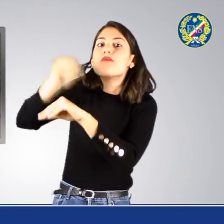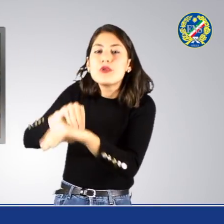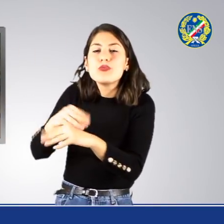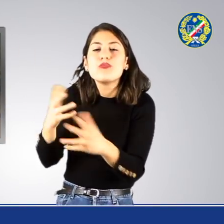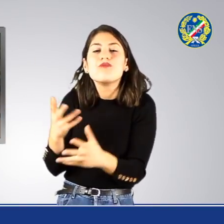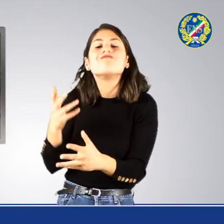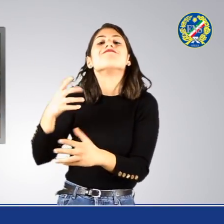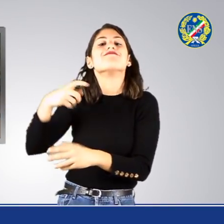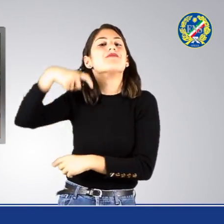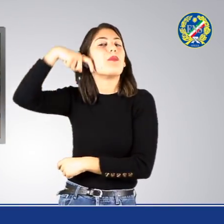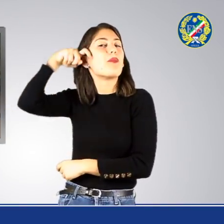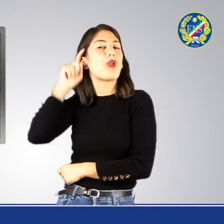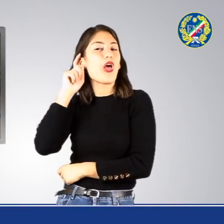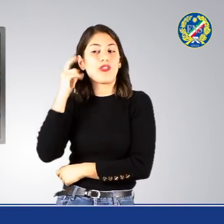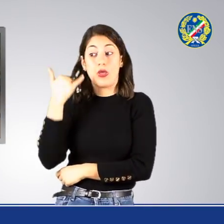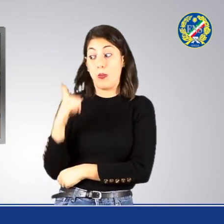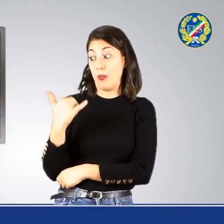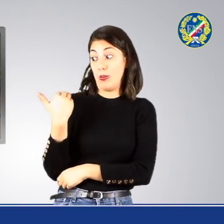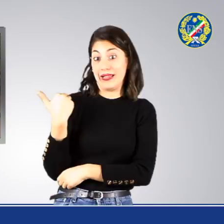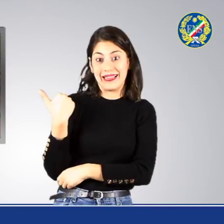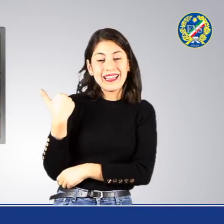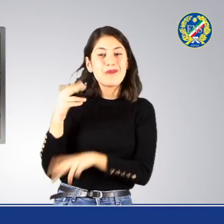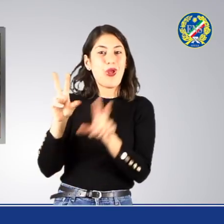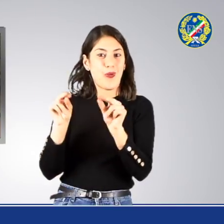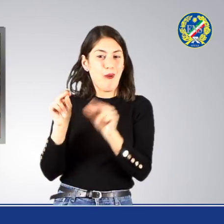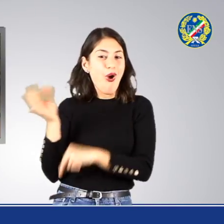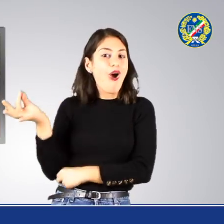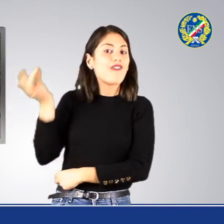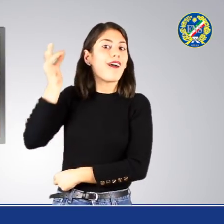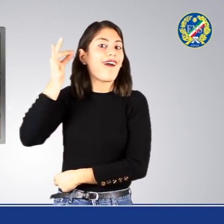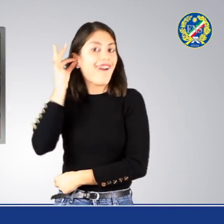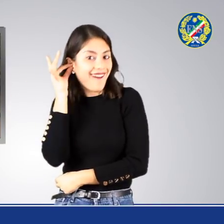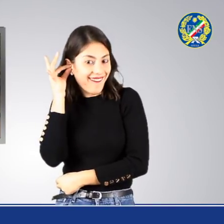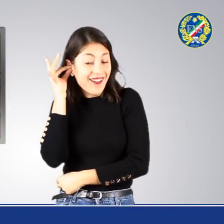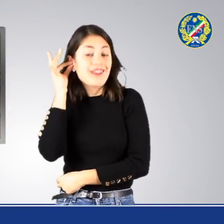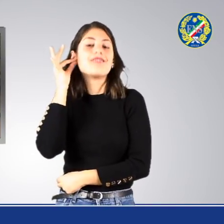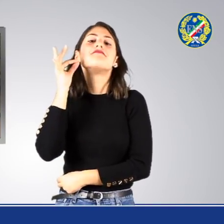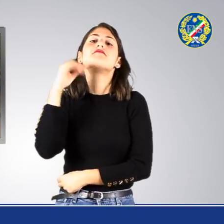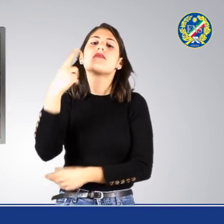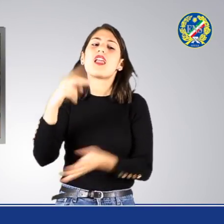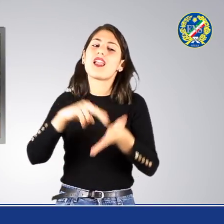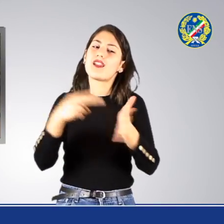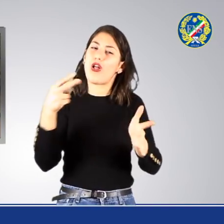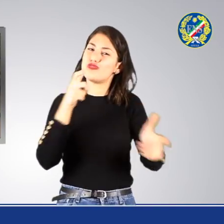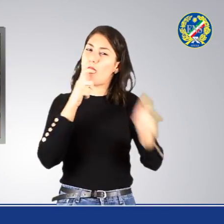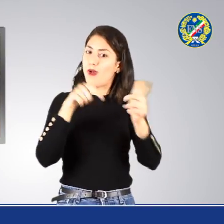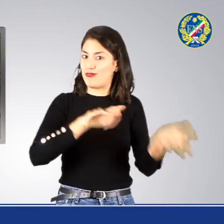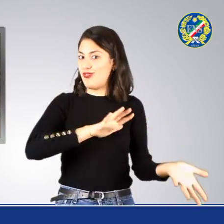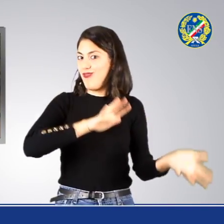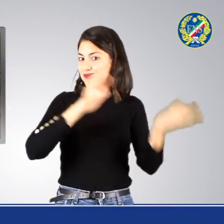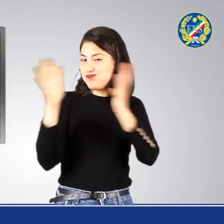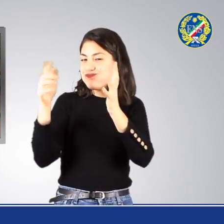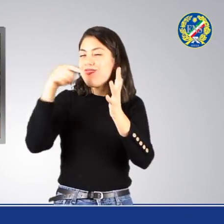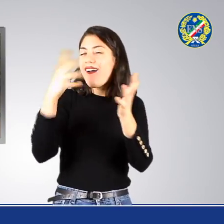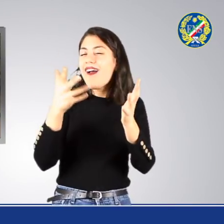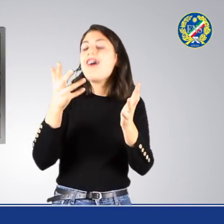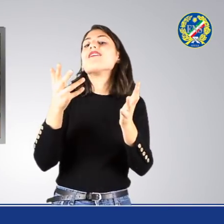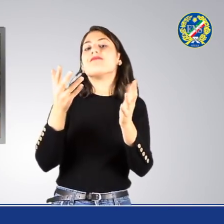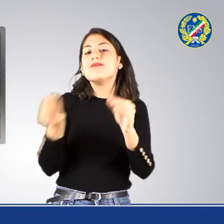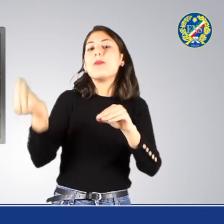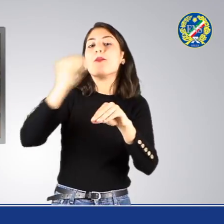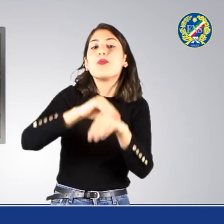includendo negli ausili le protesi digitali di ultima generazione endoauricolari, nonché i dispositivi